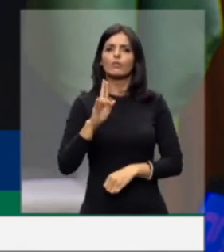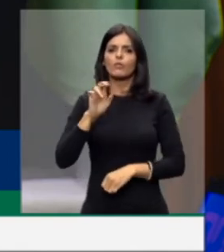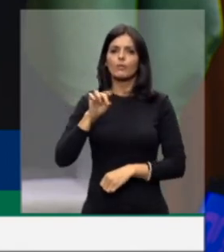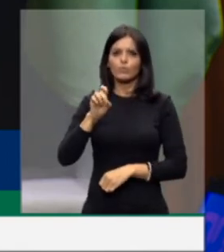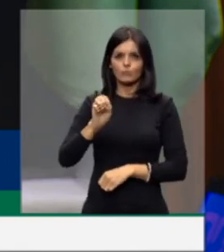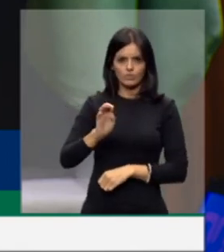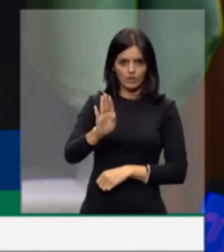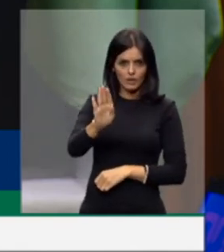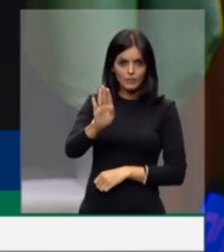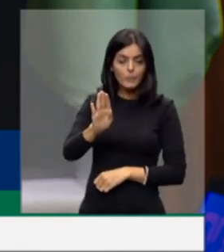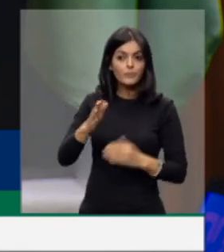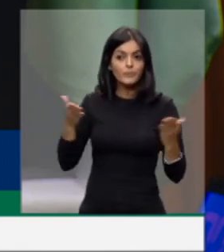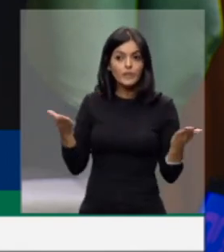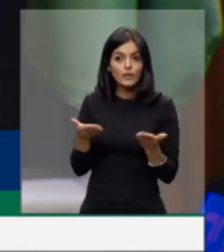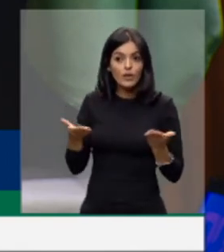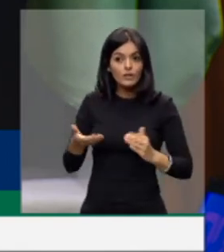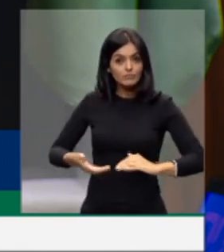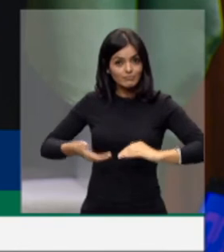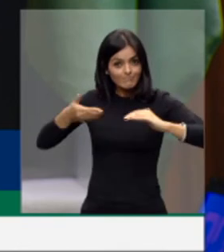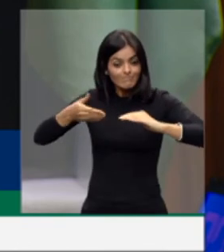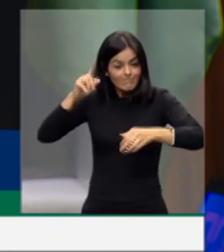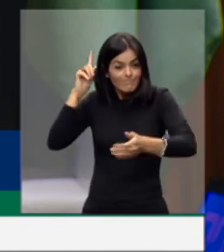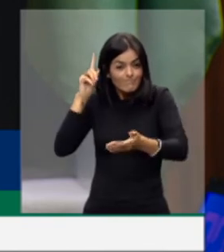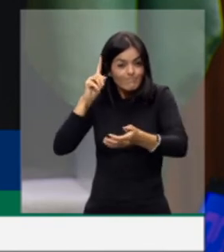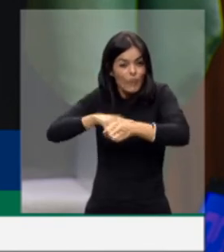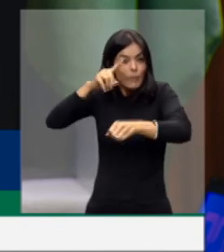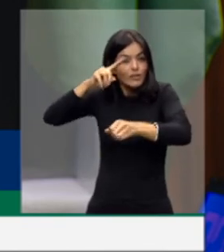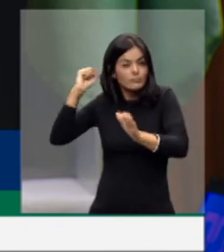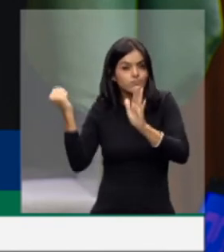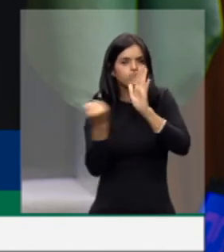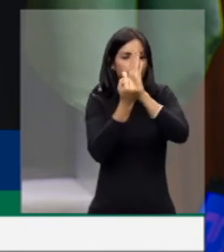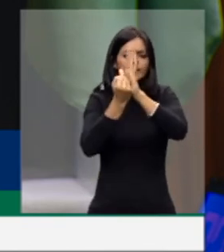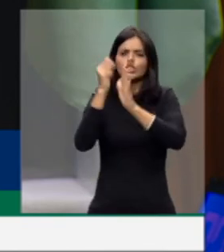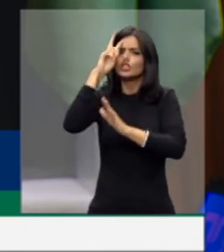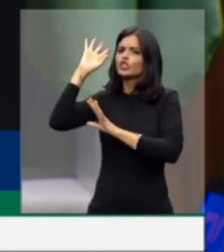SENADO E A CÂMARA, CONSTITUCIONALIZO OU NOVO FUNDEB, O ENCONTRO DO SENADO E DA CÂMARA, NESSE MOMENTO